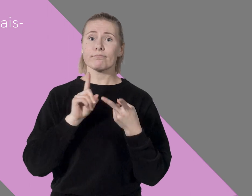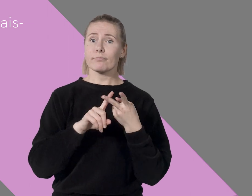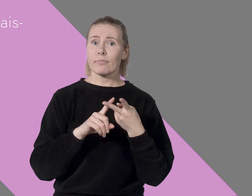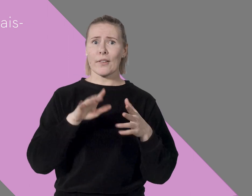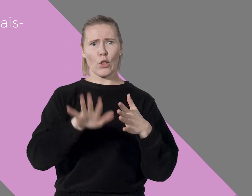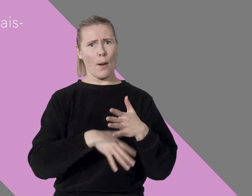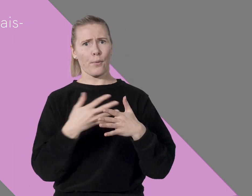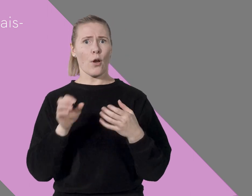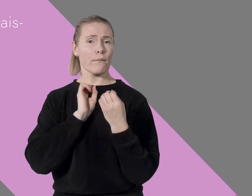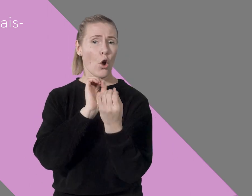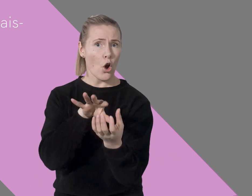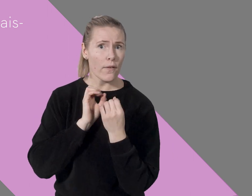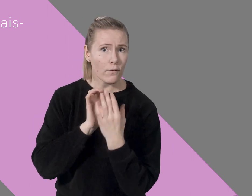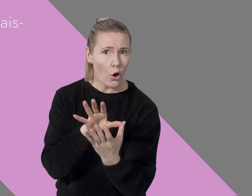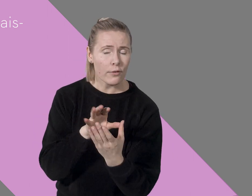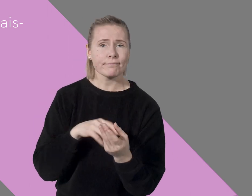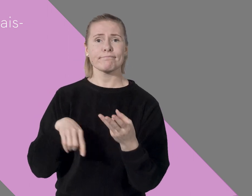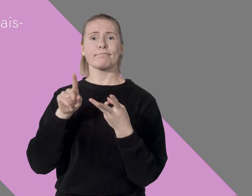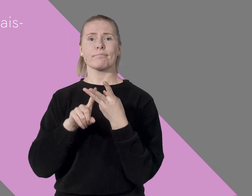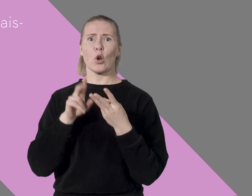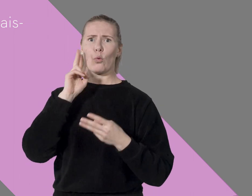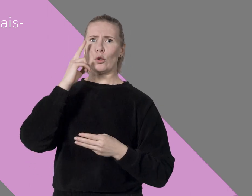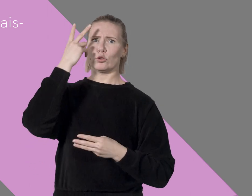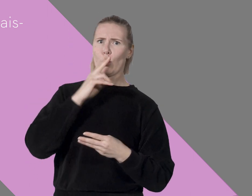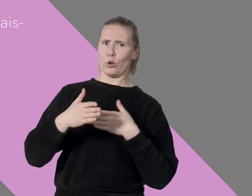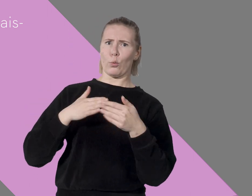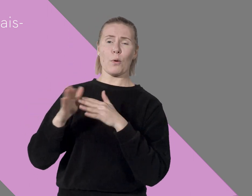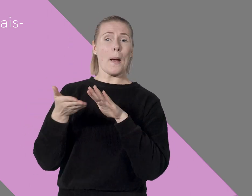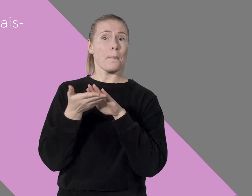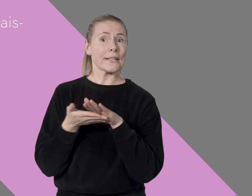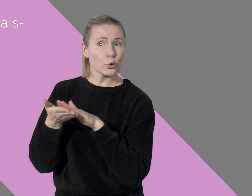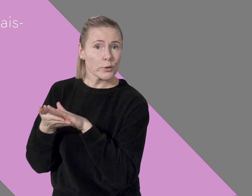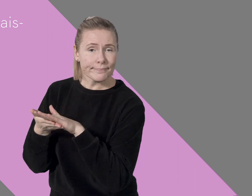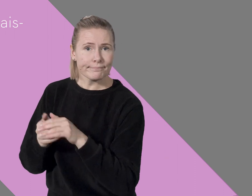viittomakielinen vuorovaikutus sekä kuurosokeustyön perusteet.